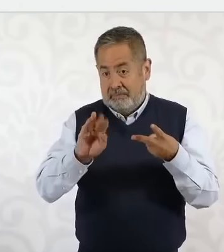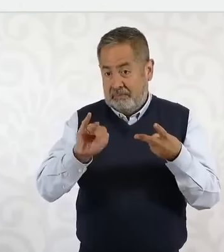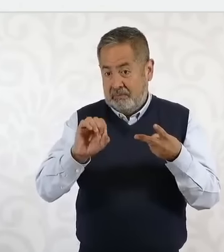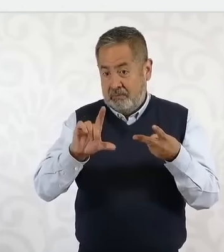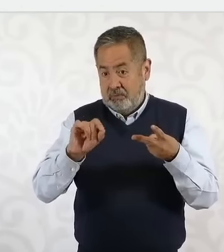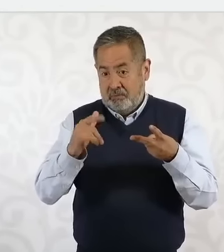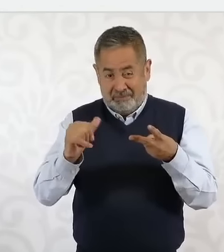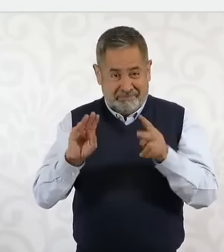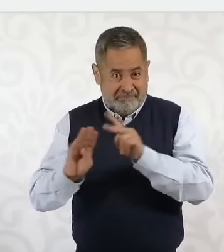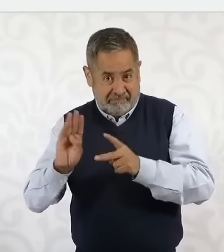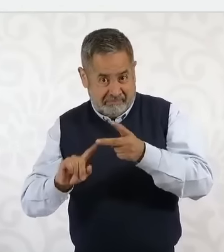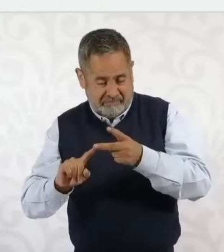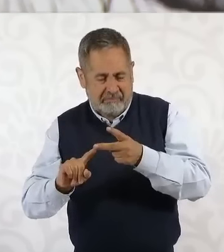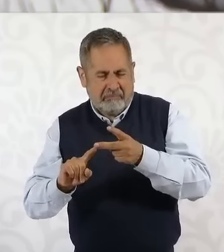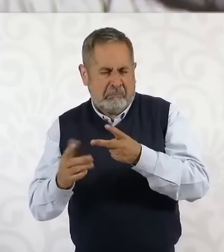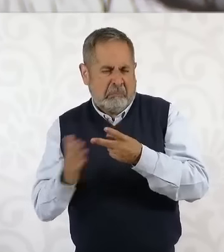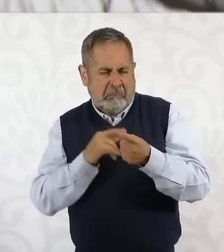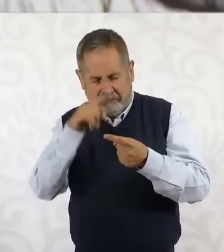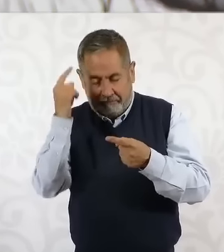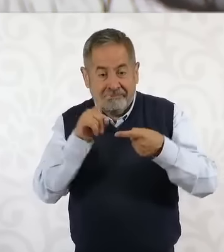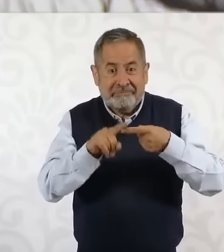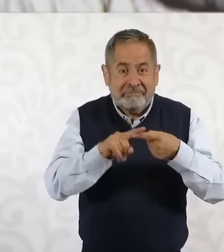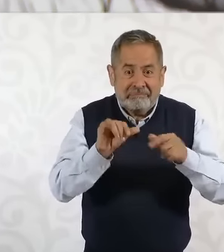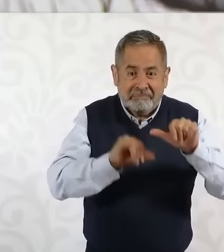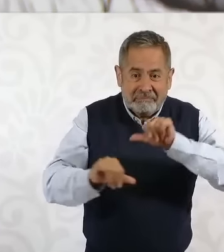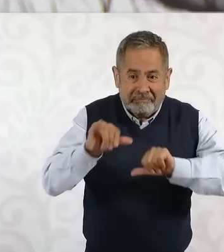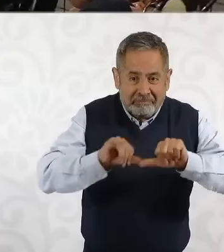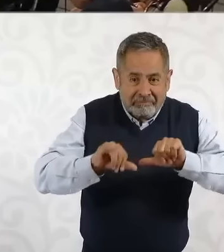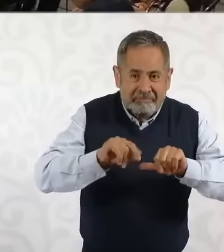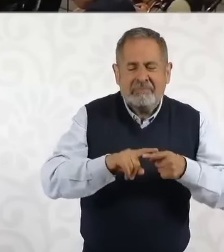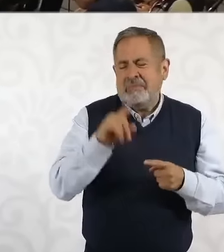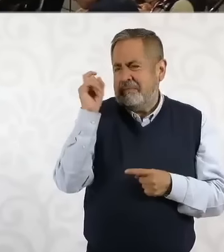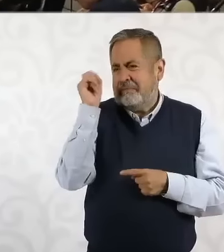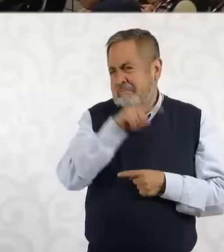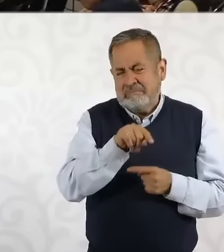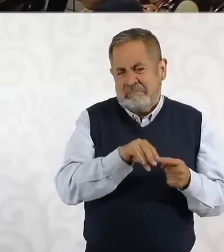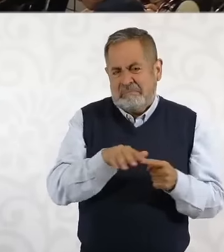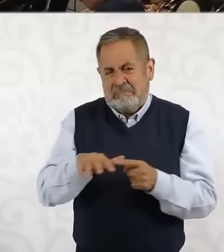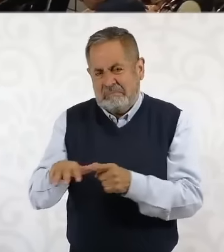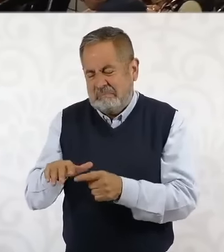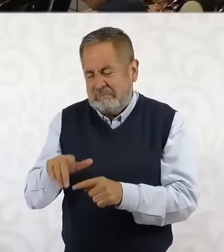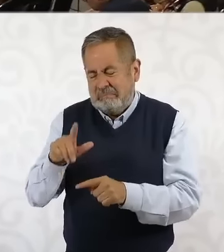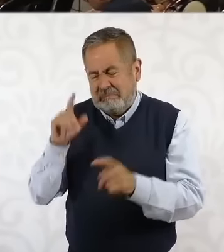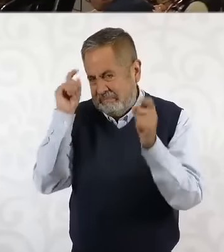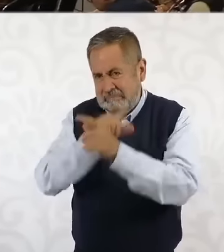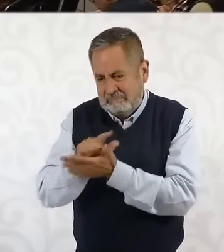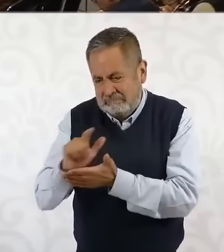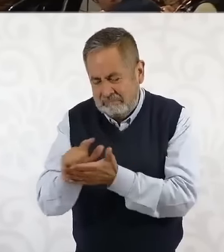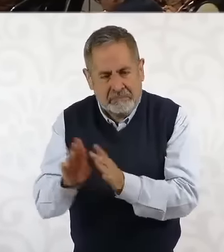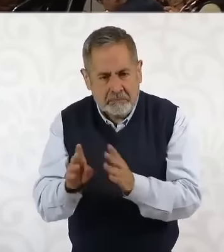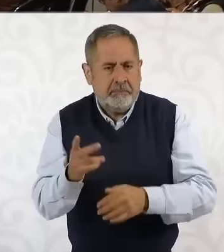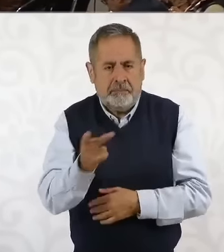pero tiene que hacerse para que no se contamine el río. Quizá Aliciías es de los temas más